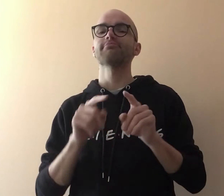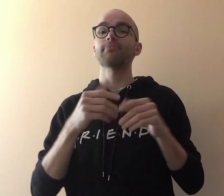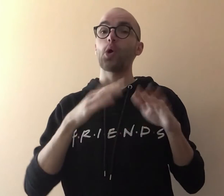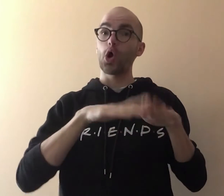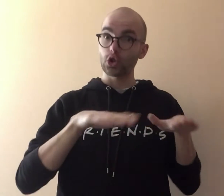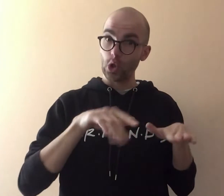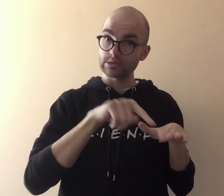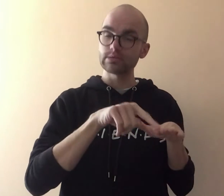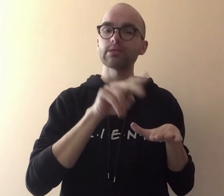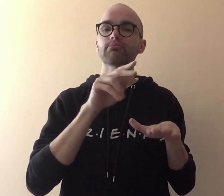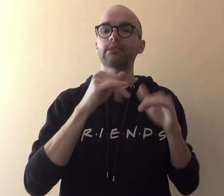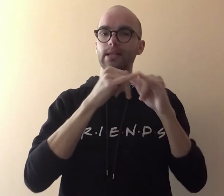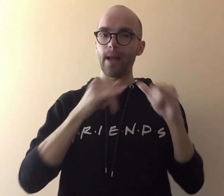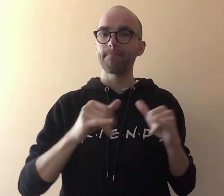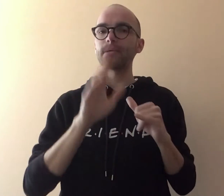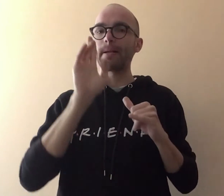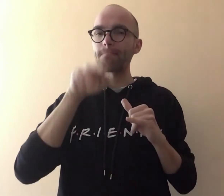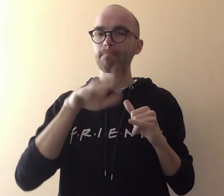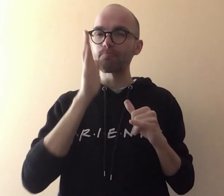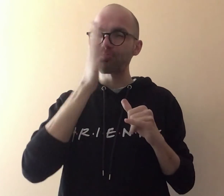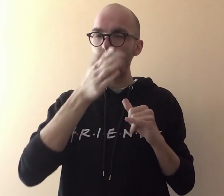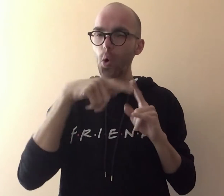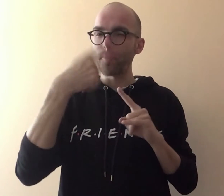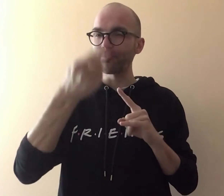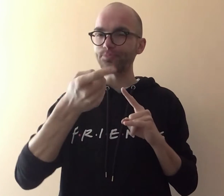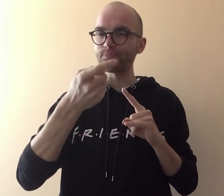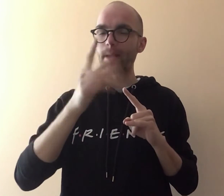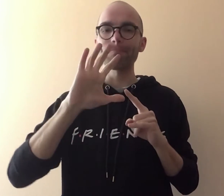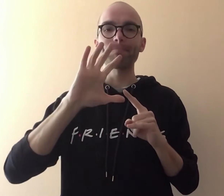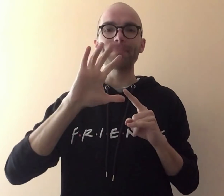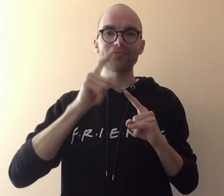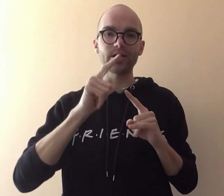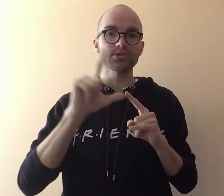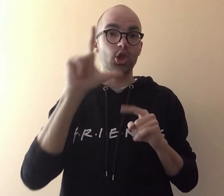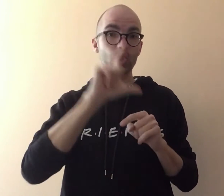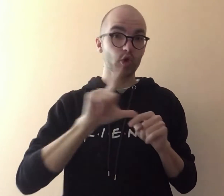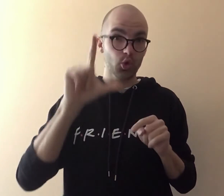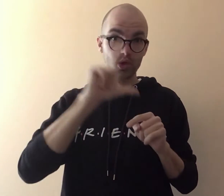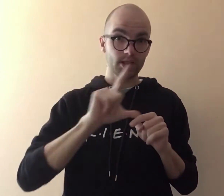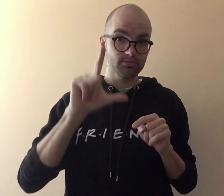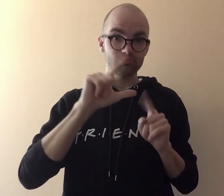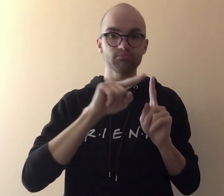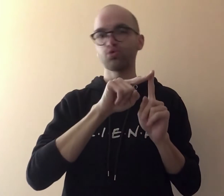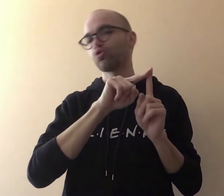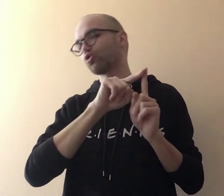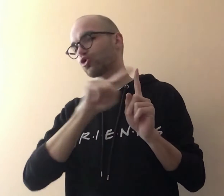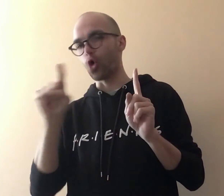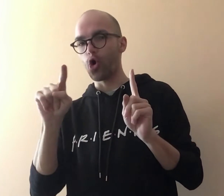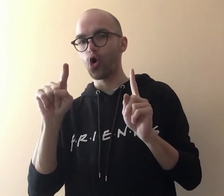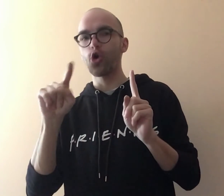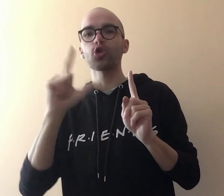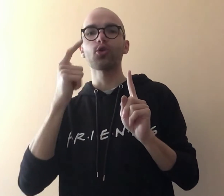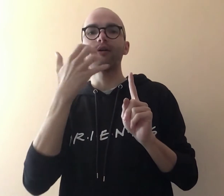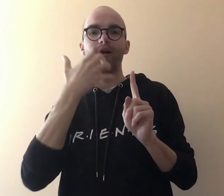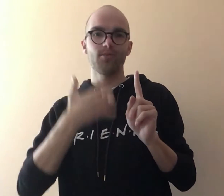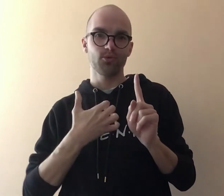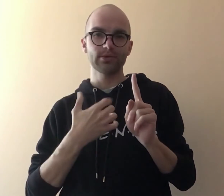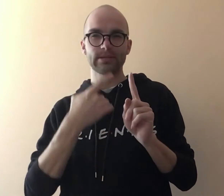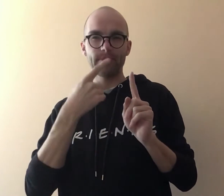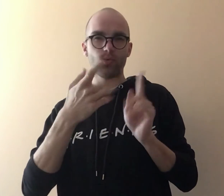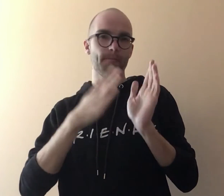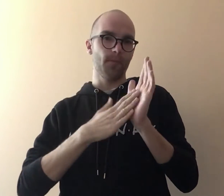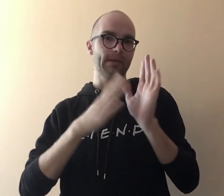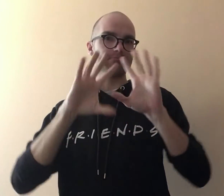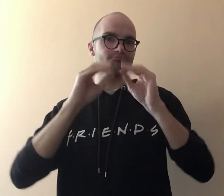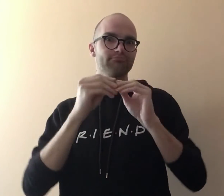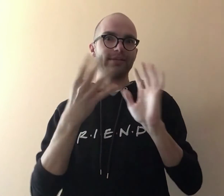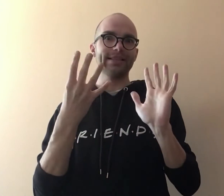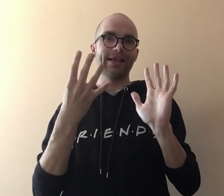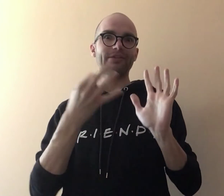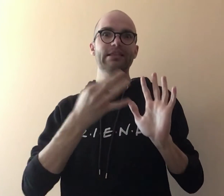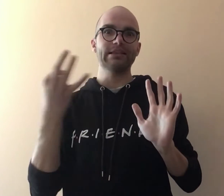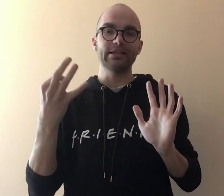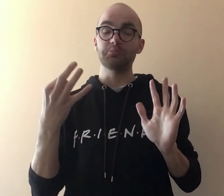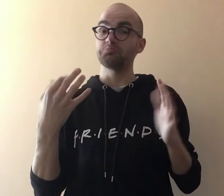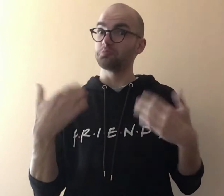Kampiranje za otroke bo odvijal od 25. julija do 2. avgusta 2022 za 9 dni. Wau!